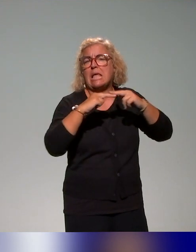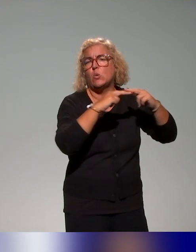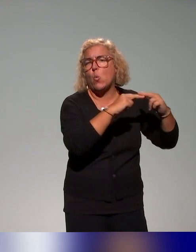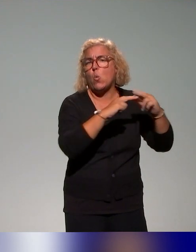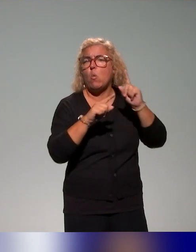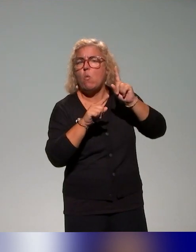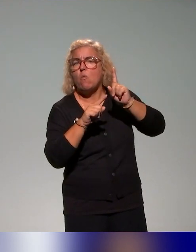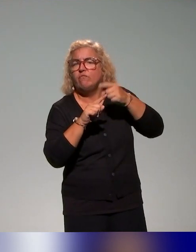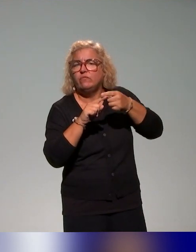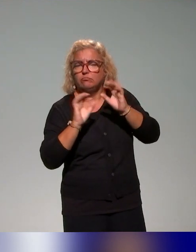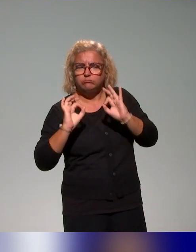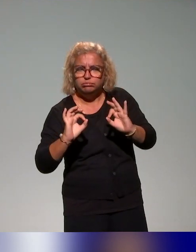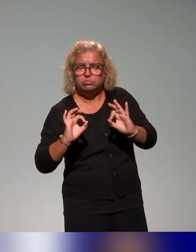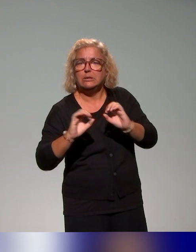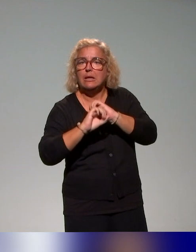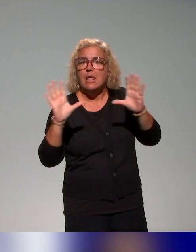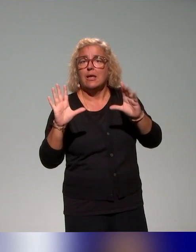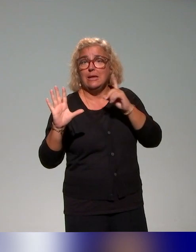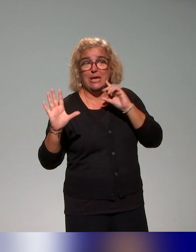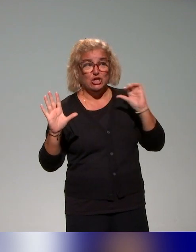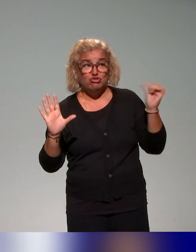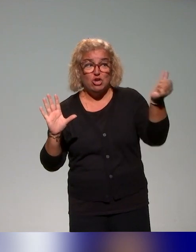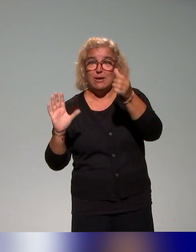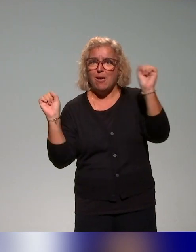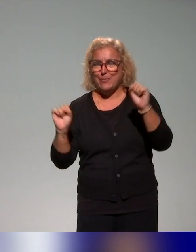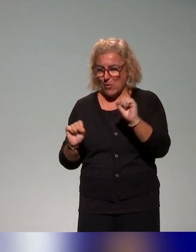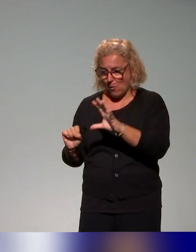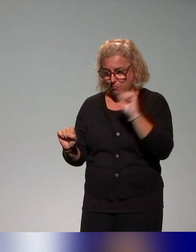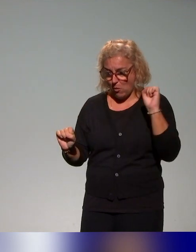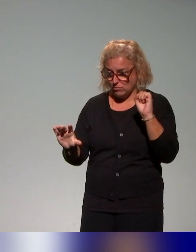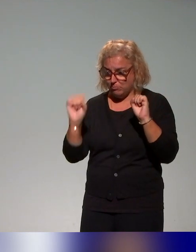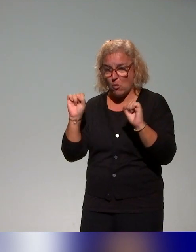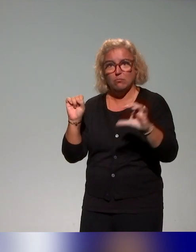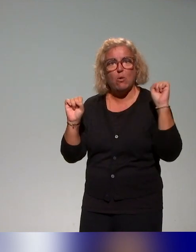des ressources de chacun de ces blocs pour construire des ingénieries de formation.